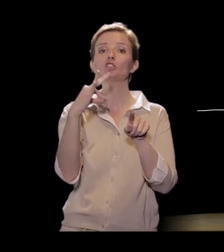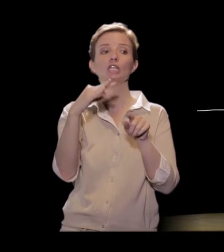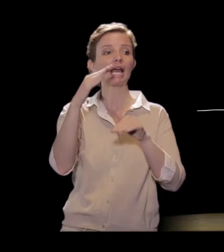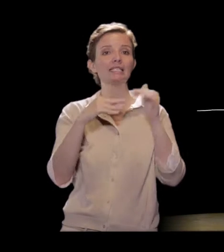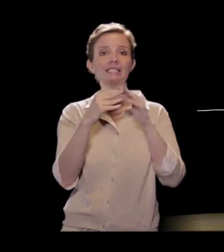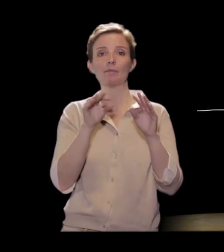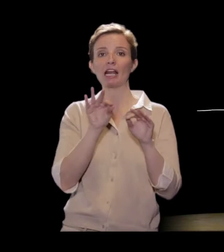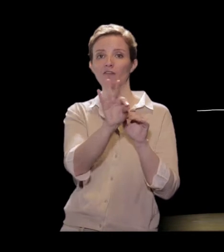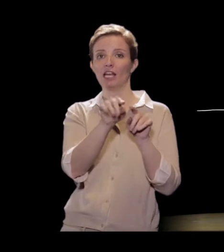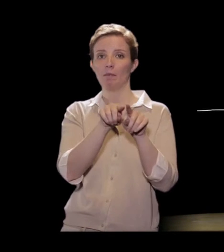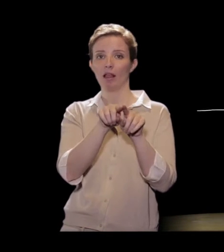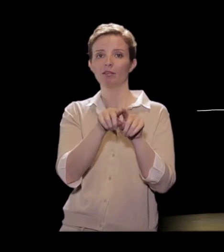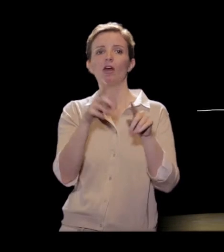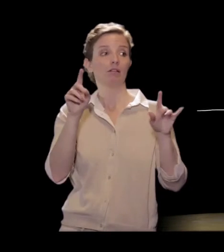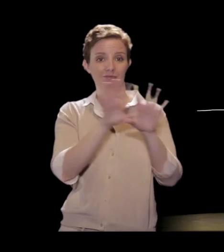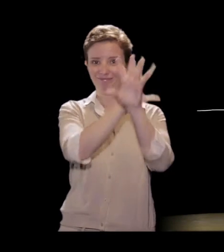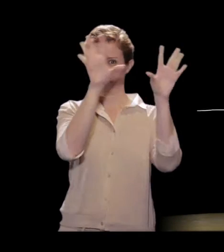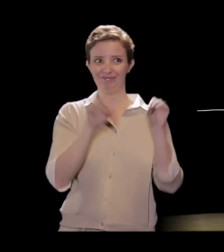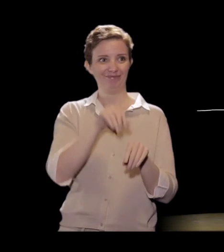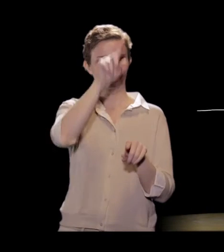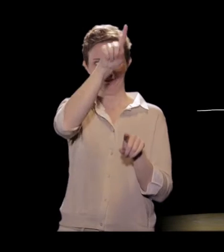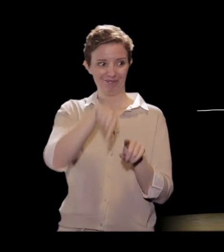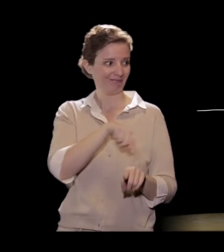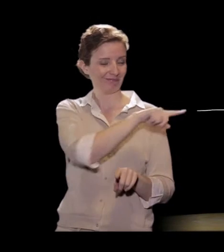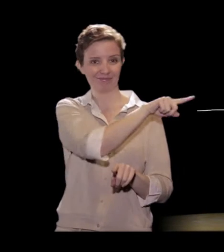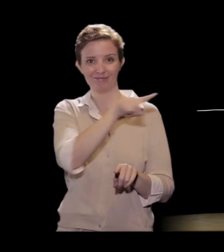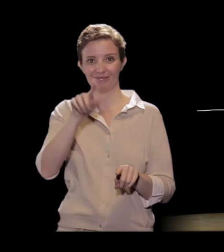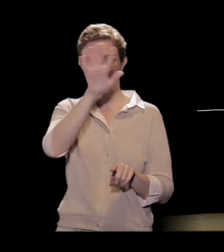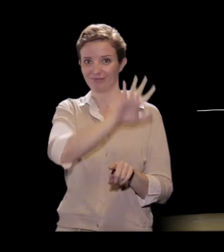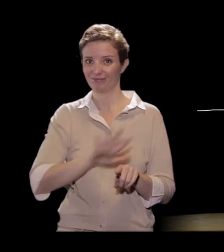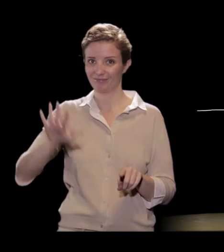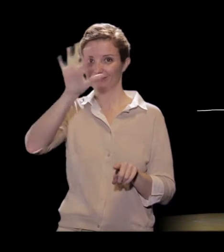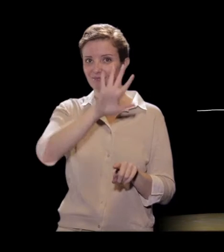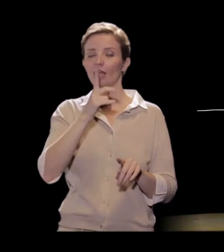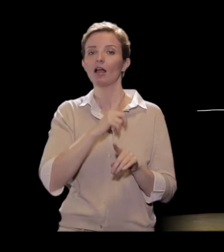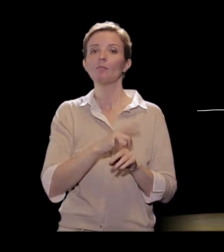che è di fatto un sistema di assi cartesiani